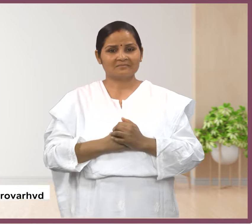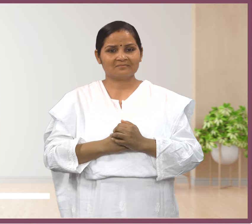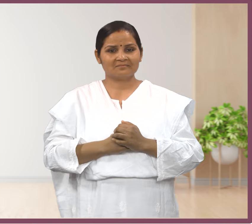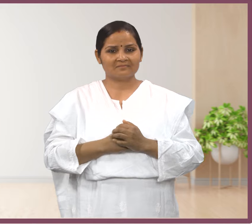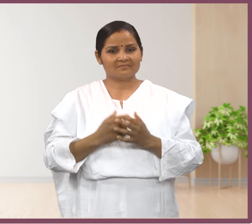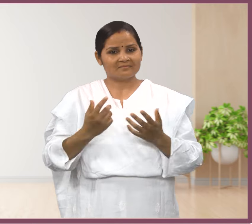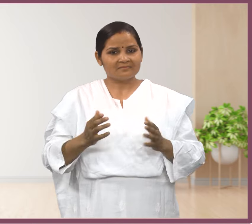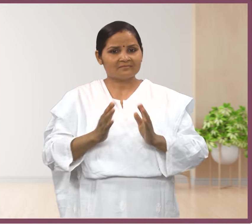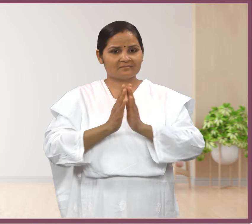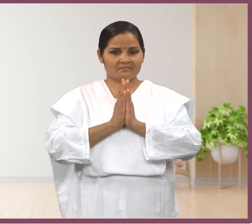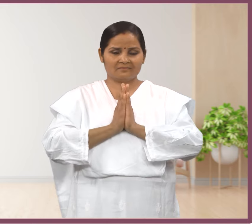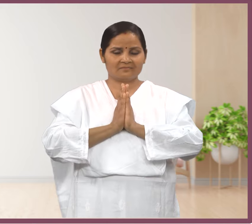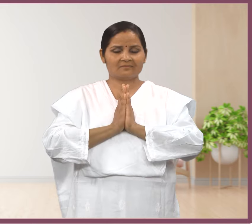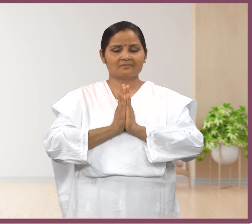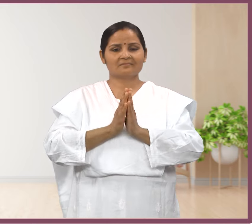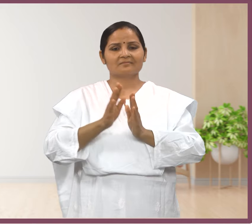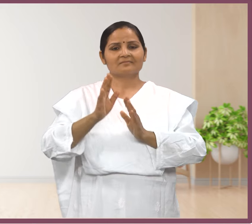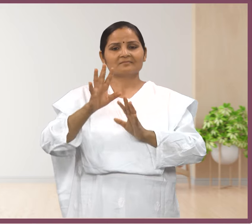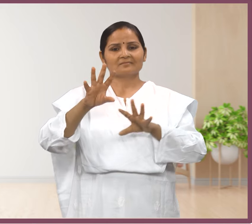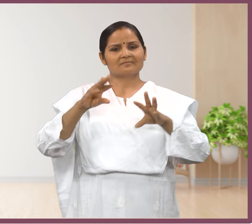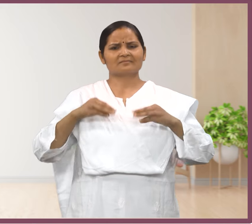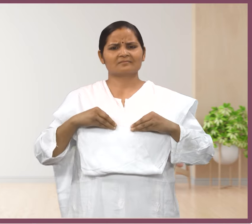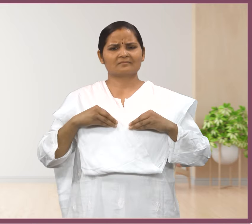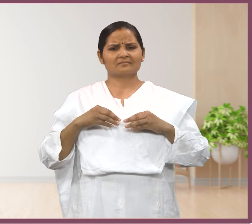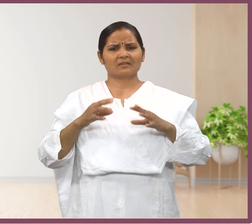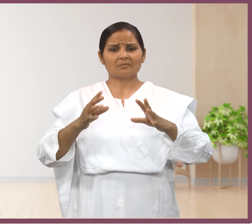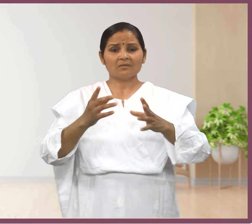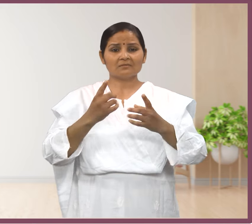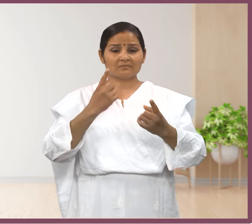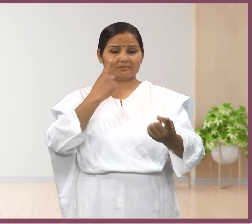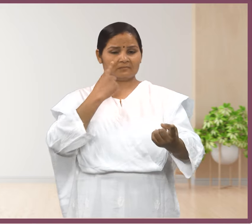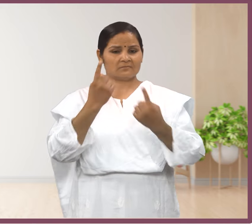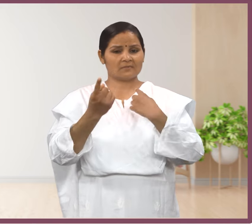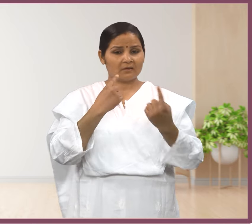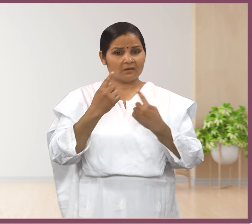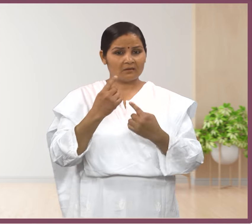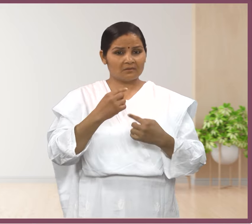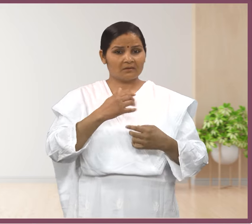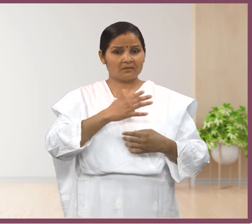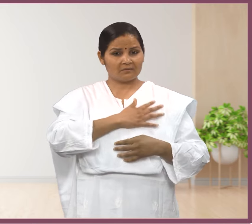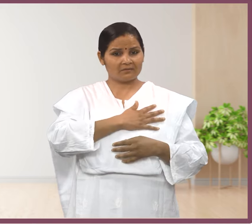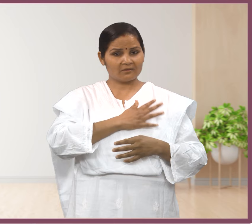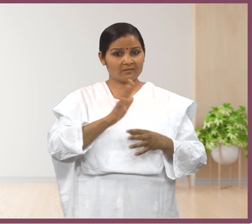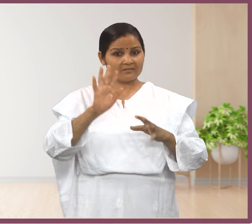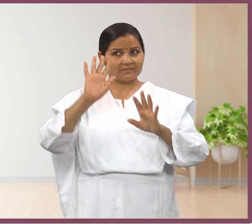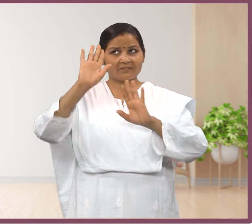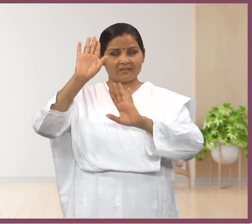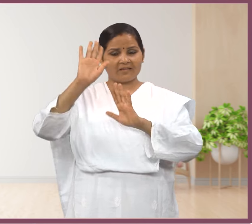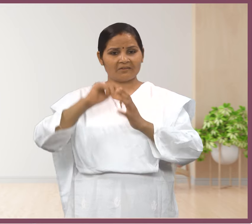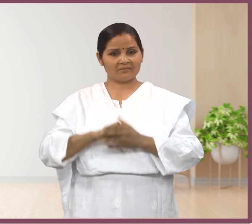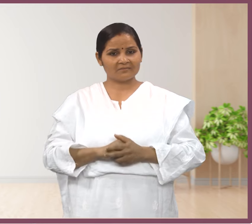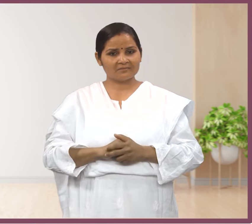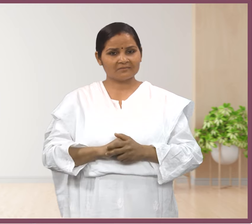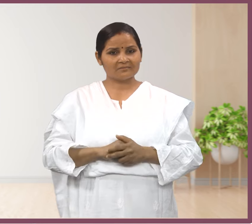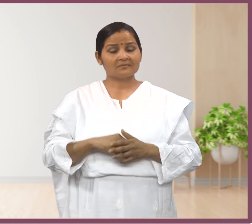మనం ఈశ్వరుని తప్పకుండా నమ్ముతాము కాని మనం చెక్ చేసుకుందాము అతనిపై మనకు విశ్వాసం ఉందా?